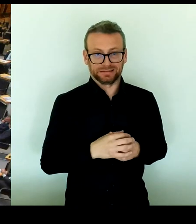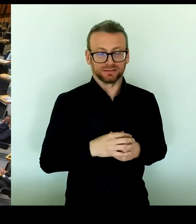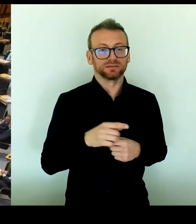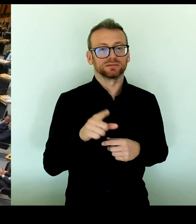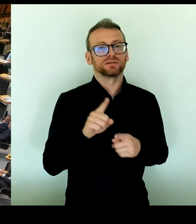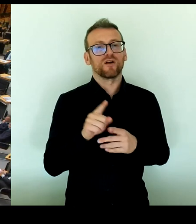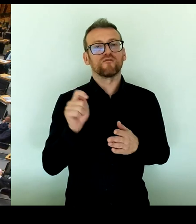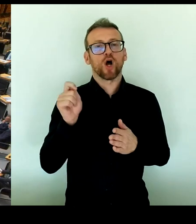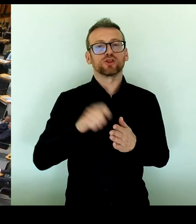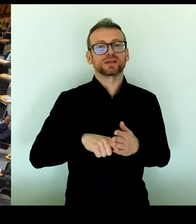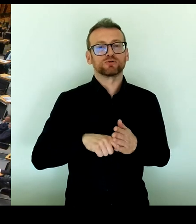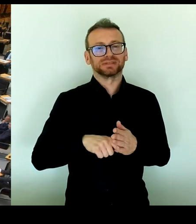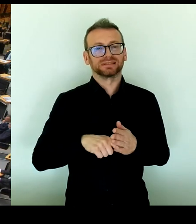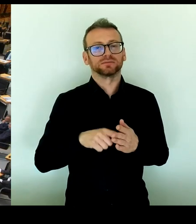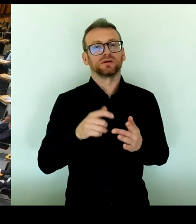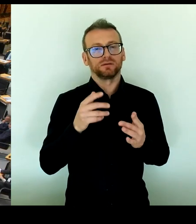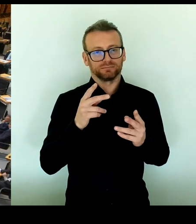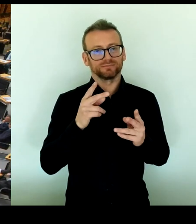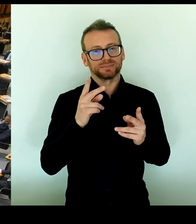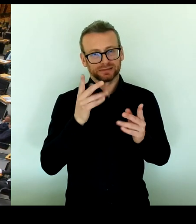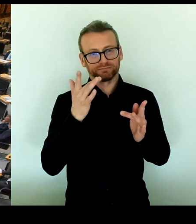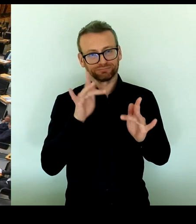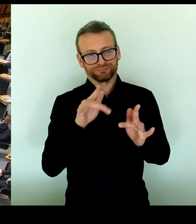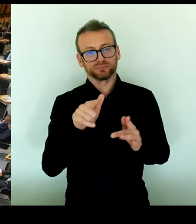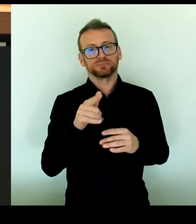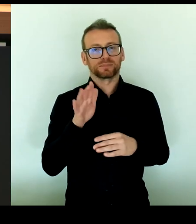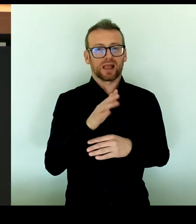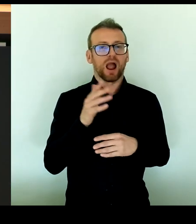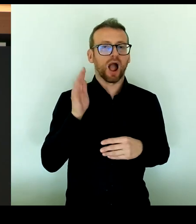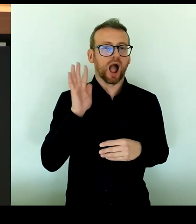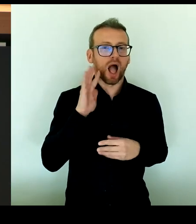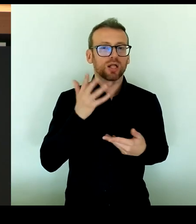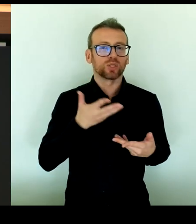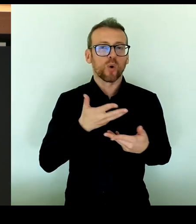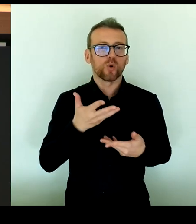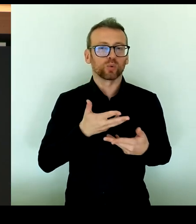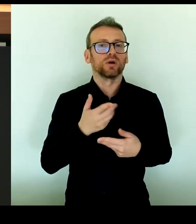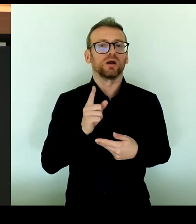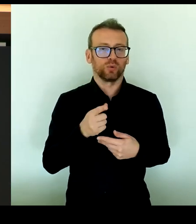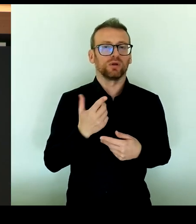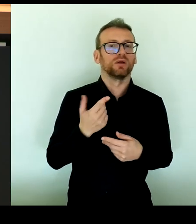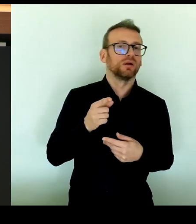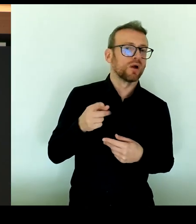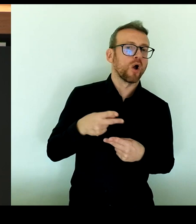(Beifall) Nun ist wieder Bewegung in die Sache gekommen. Bis heute aber leider kein Gesetz verabschiedet worde.